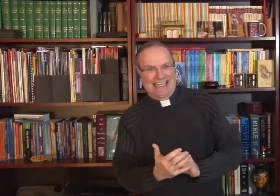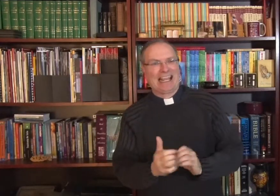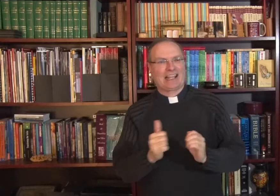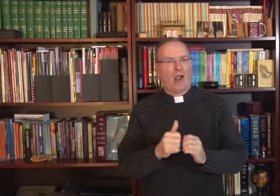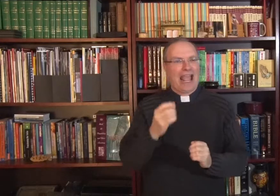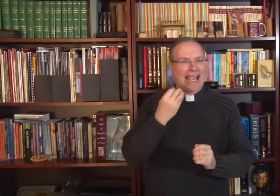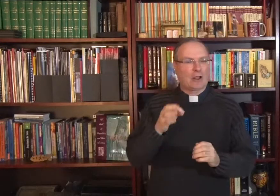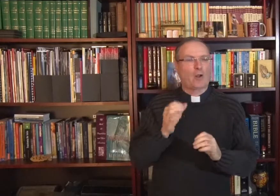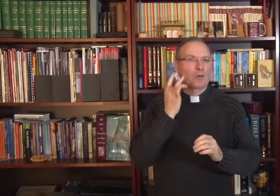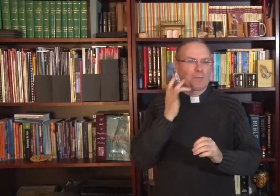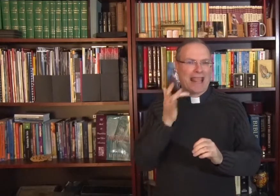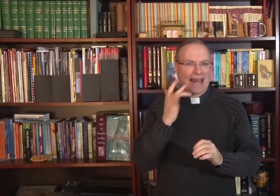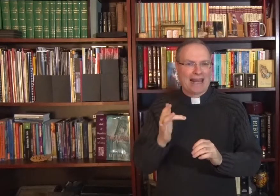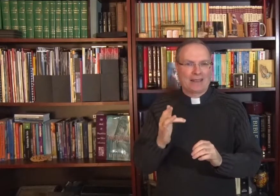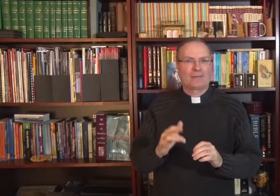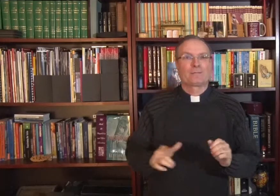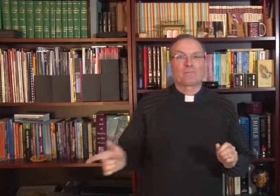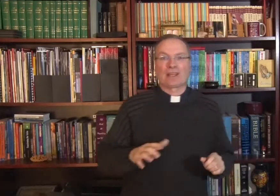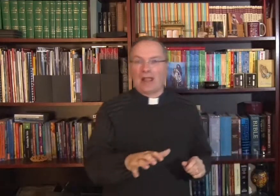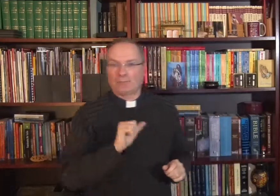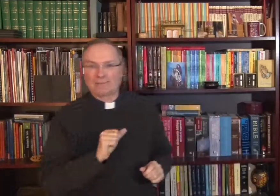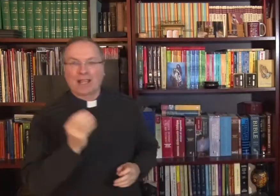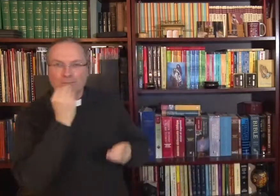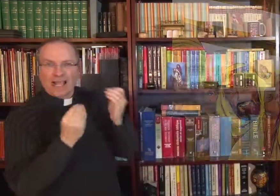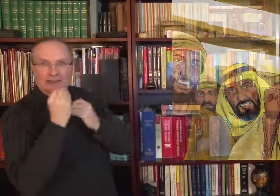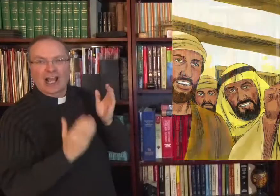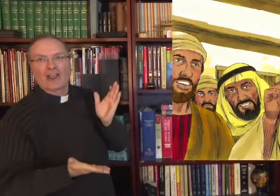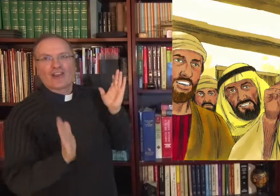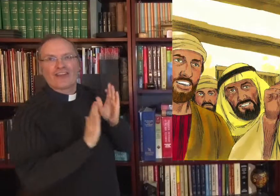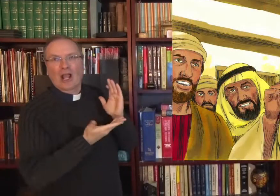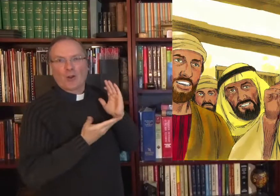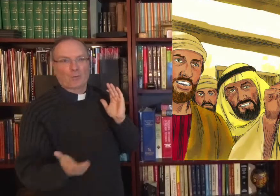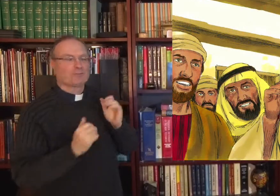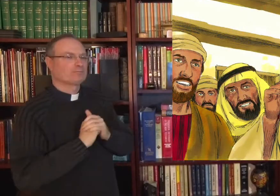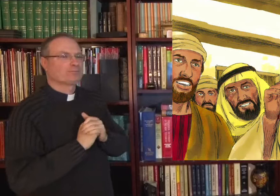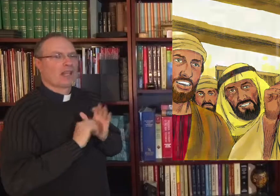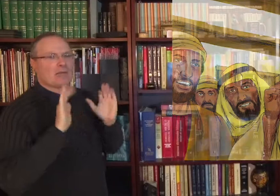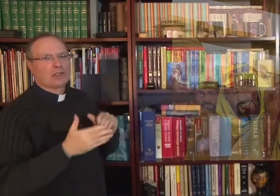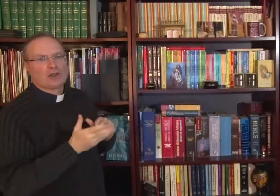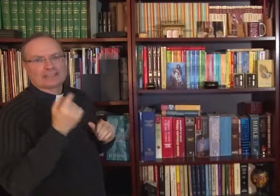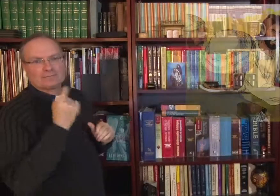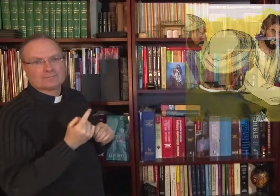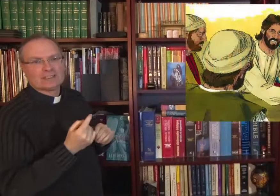[et un rayon de miel]. Il en prit et mangea devant eux. Puis il leur dit: